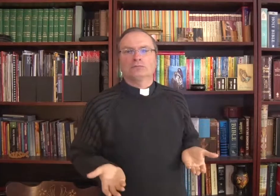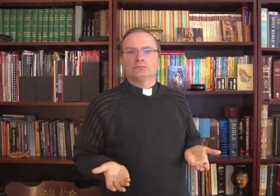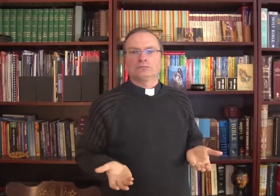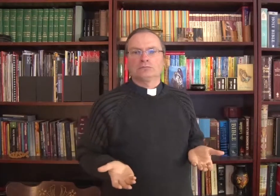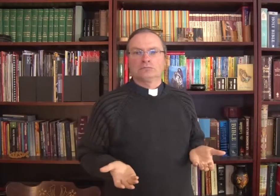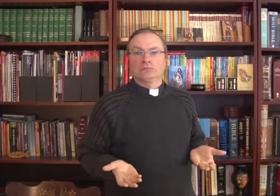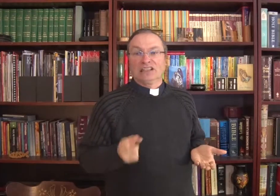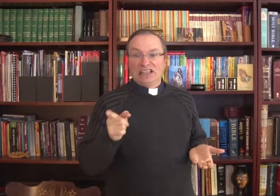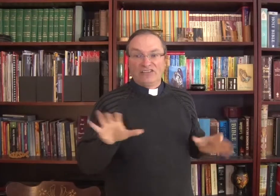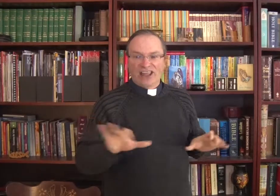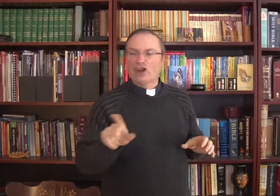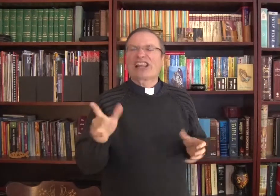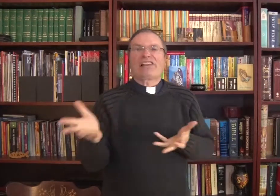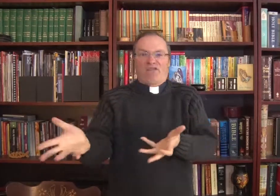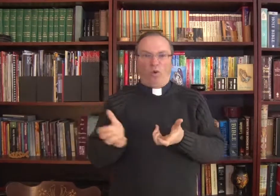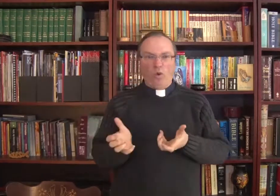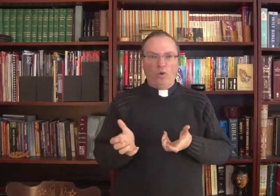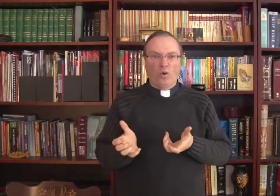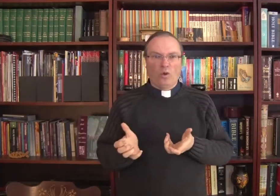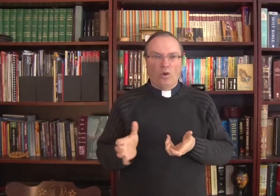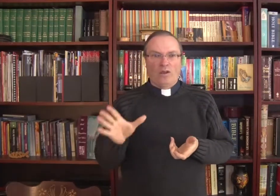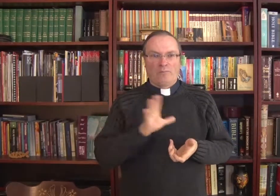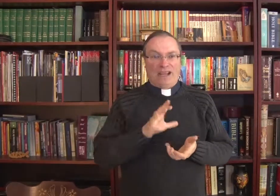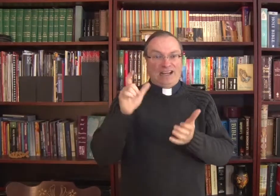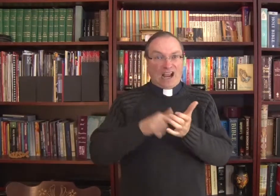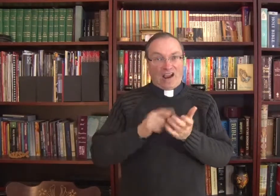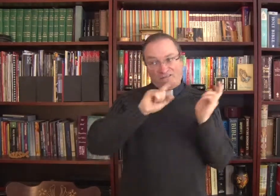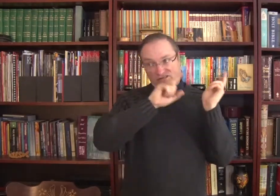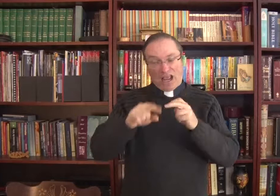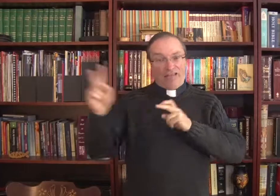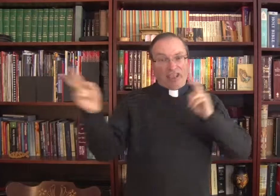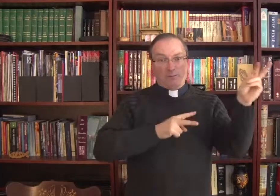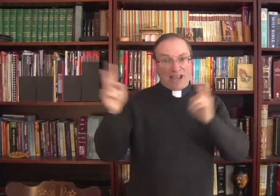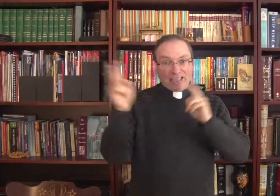Il fait ce qu’il veut, mais quand vient la tempête,